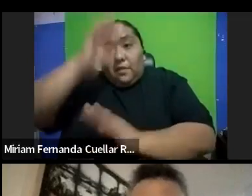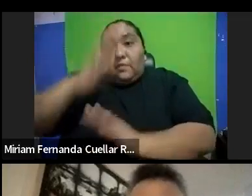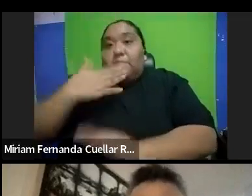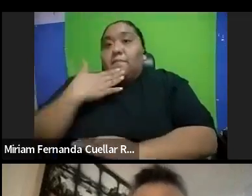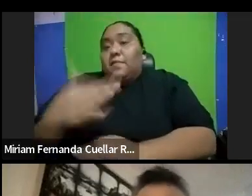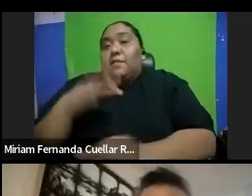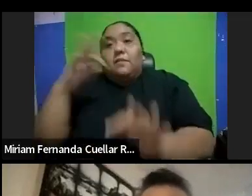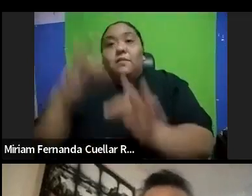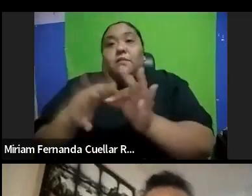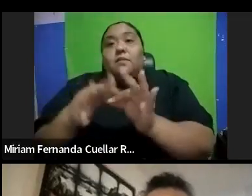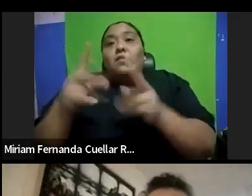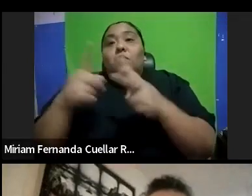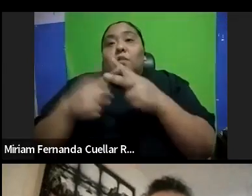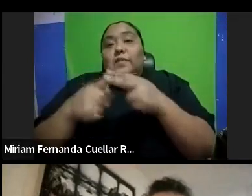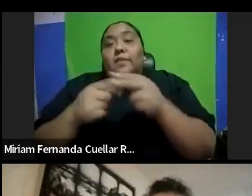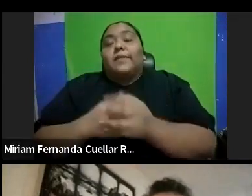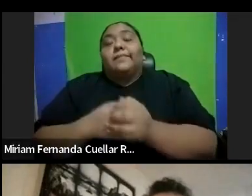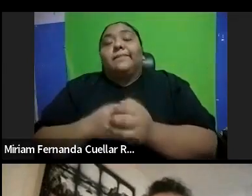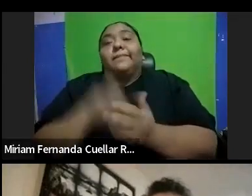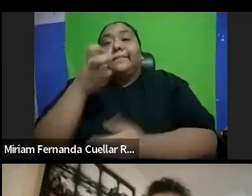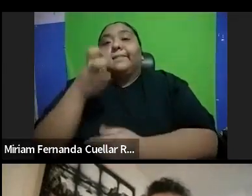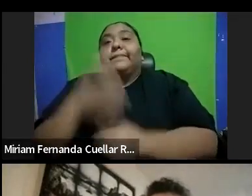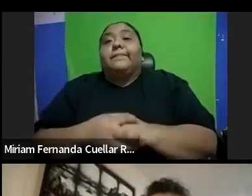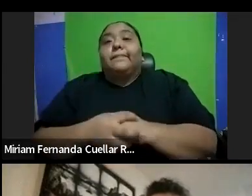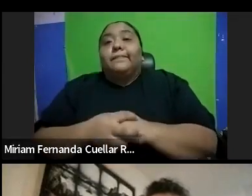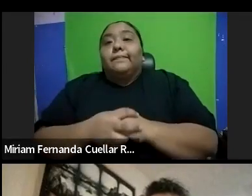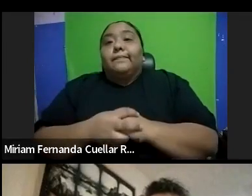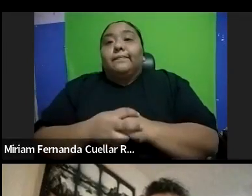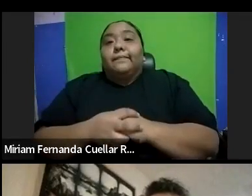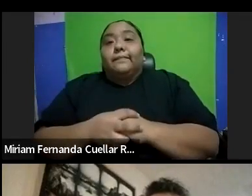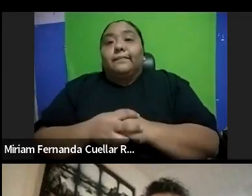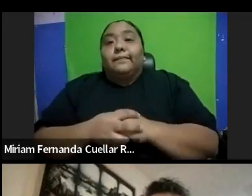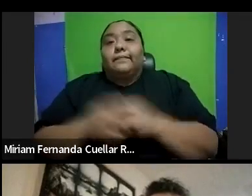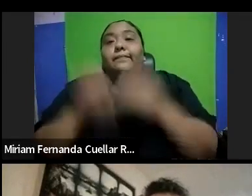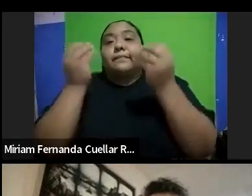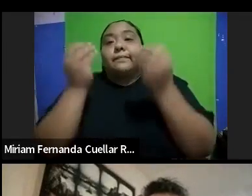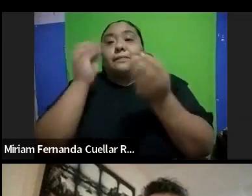truyen